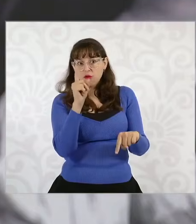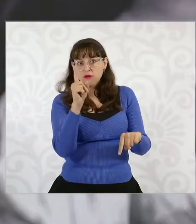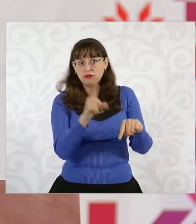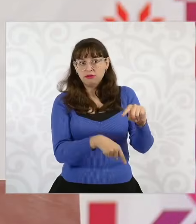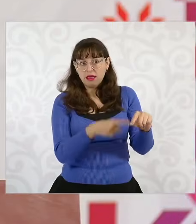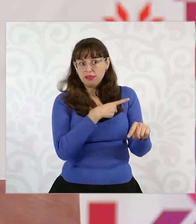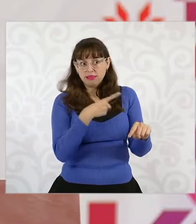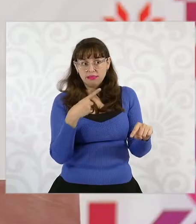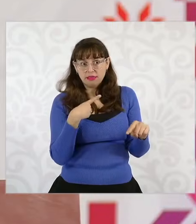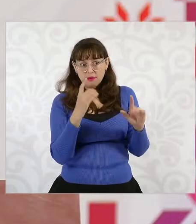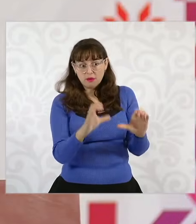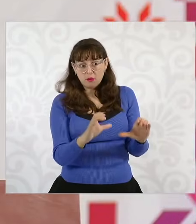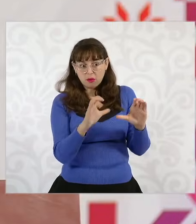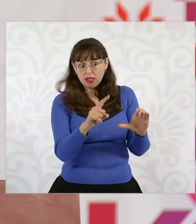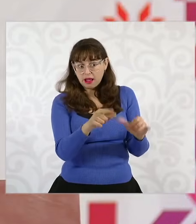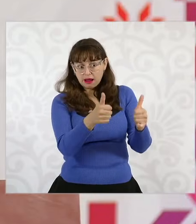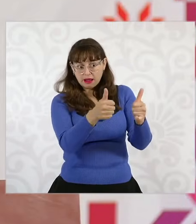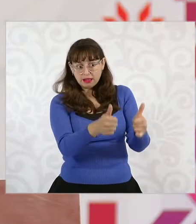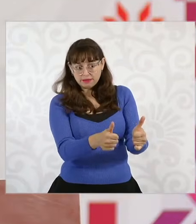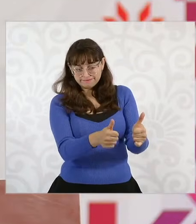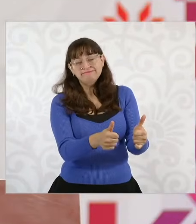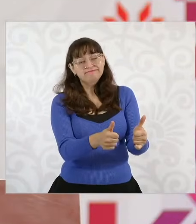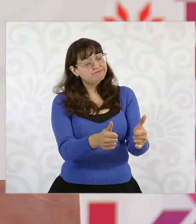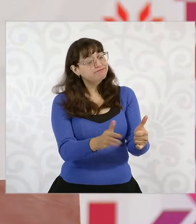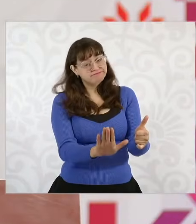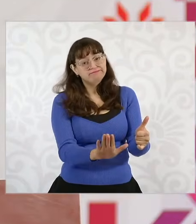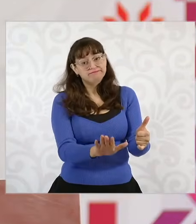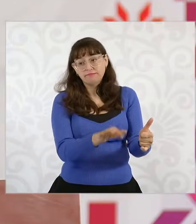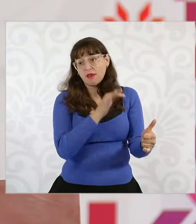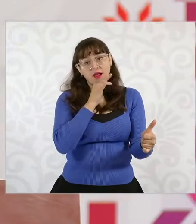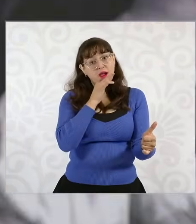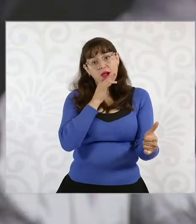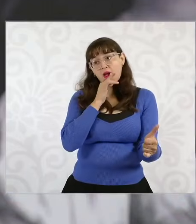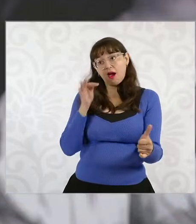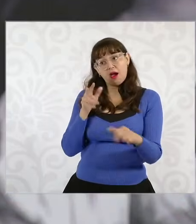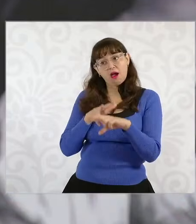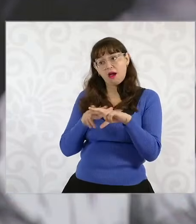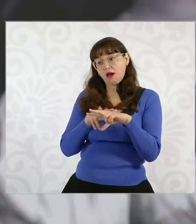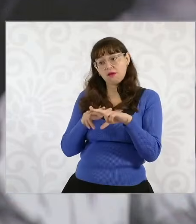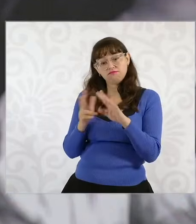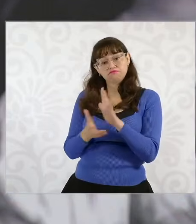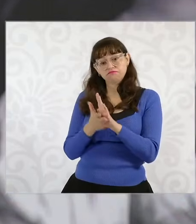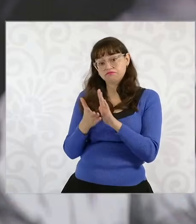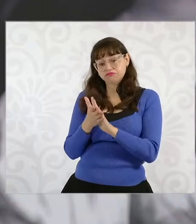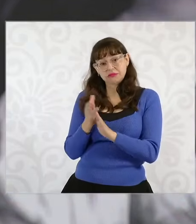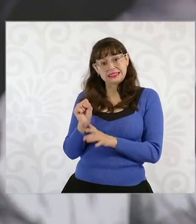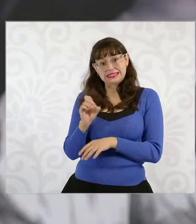evidentemente eh tenemos una comunicación muy estrecha en este caso con Sedena para